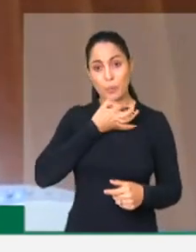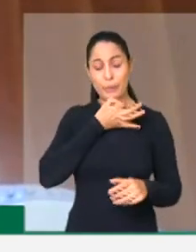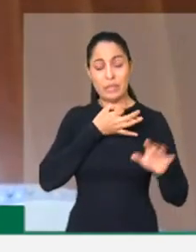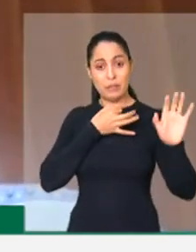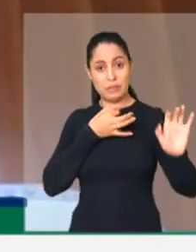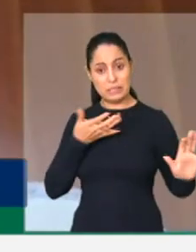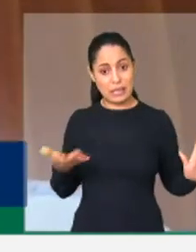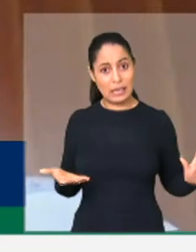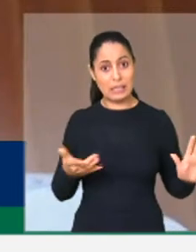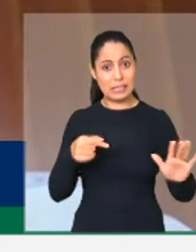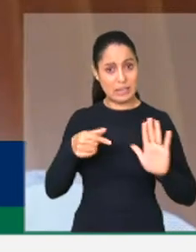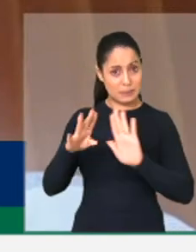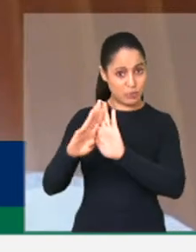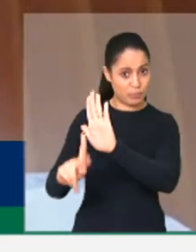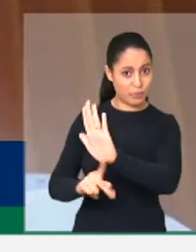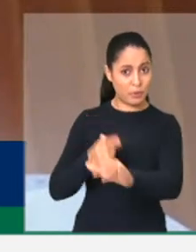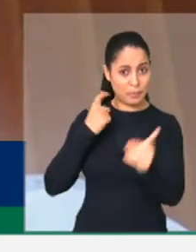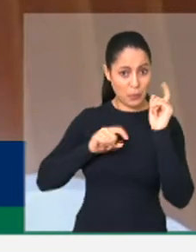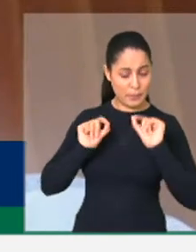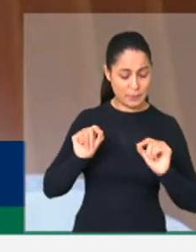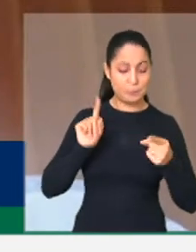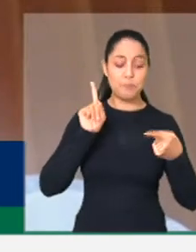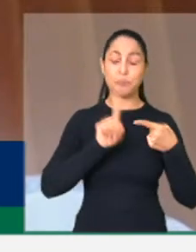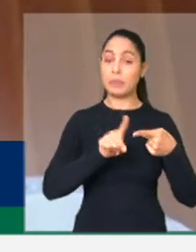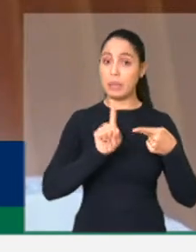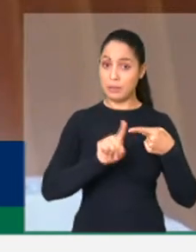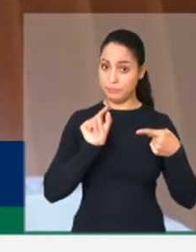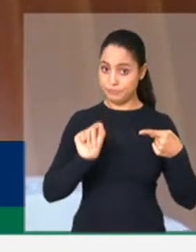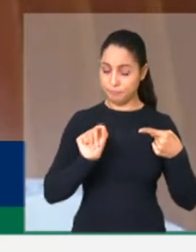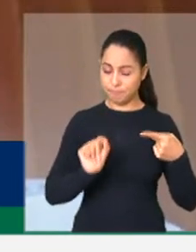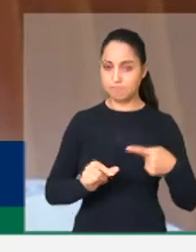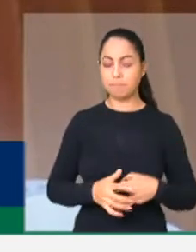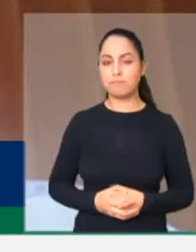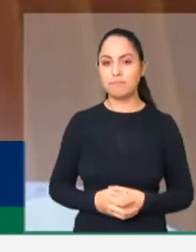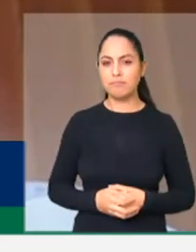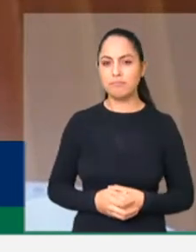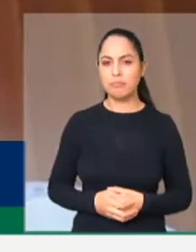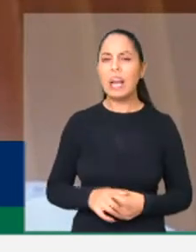PREVISTO NESTAS OPERAÇÕES DE QUITAÇÃO, DEPUTADO AFONSO FLORENCE, DE 10 A 15% NA